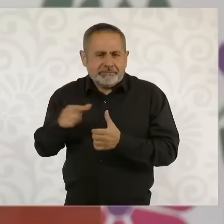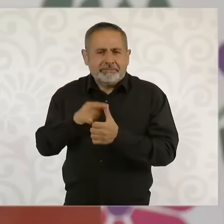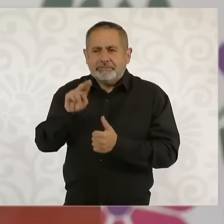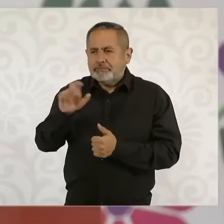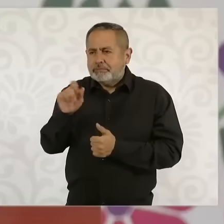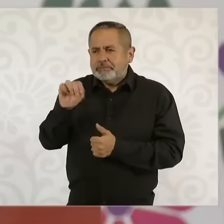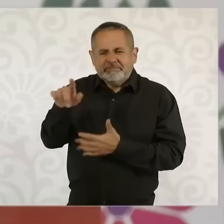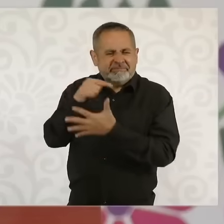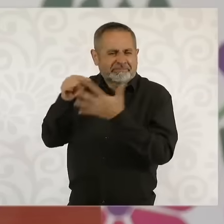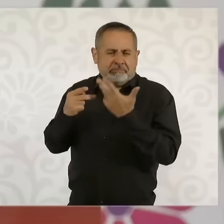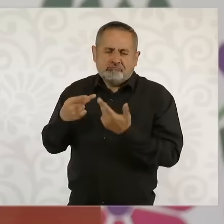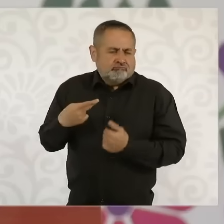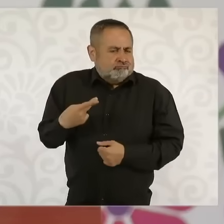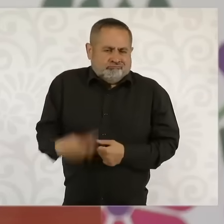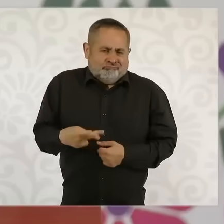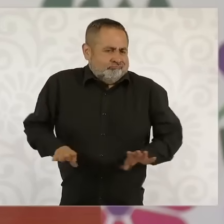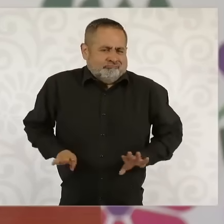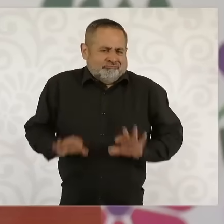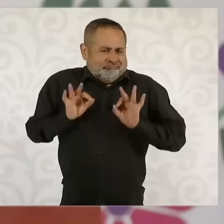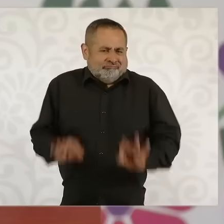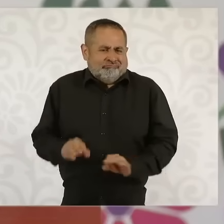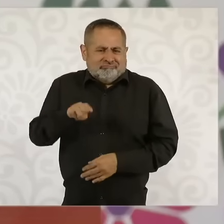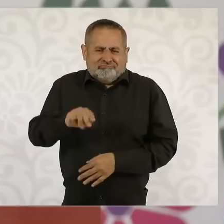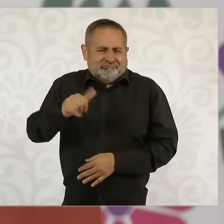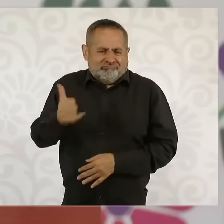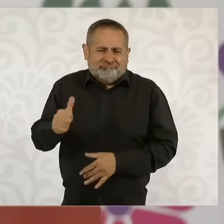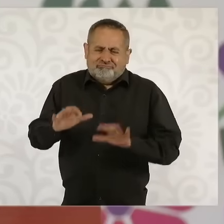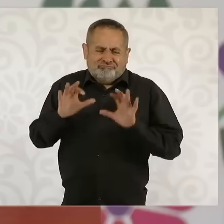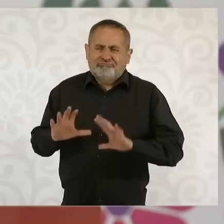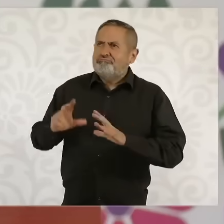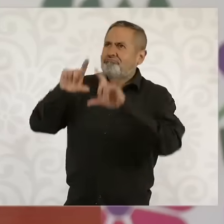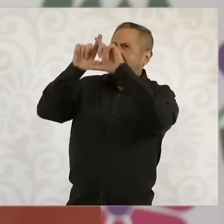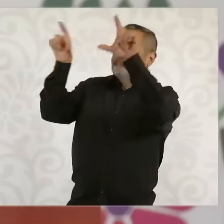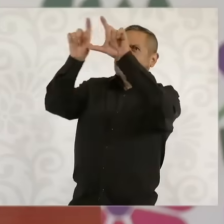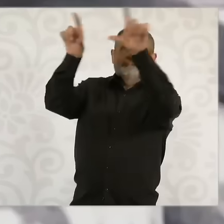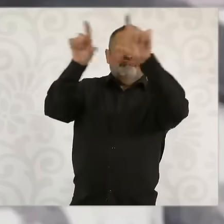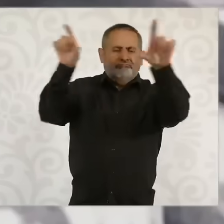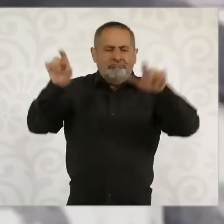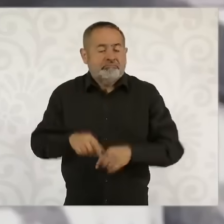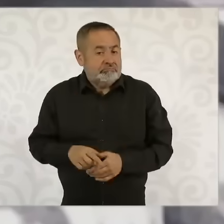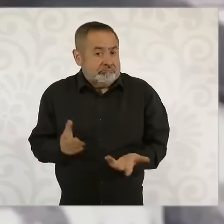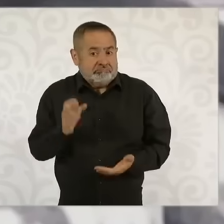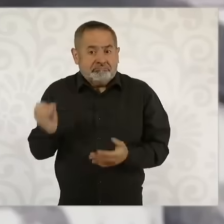Es importante que en estos hoteles se precisamente se ofrece la la oportunidad para todo lo que